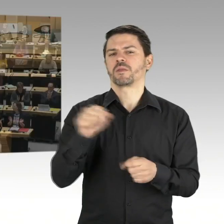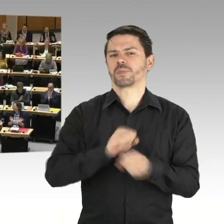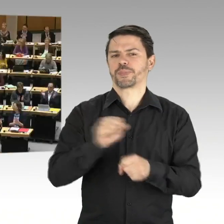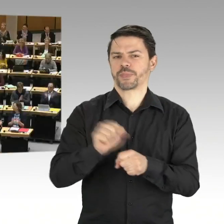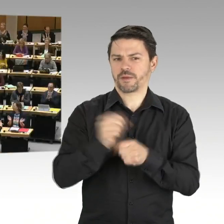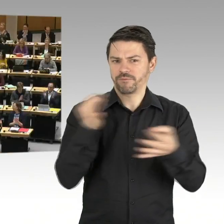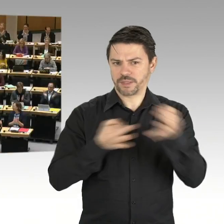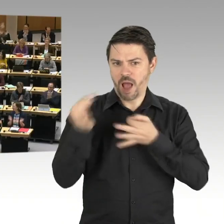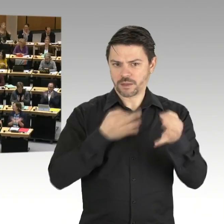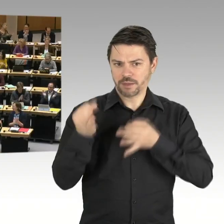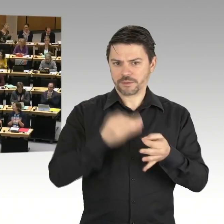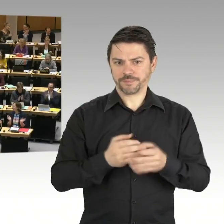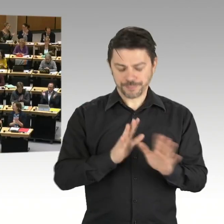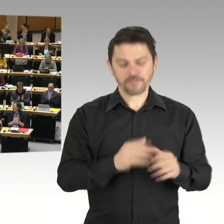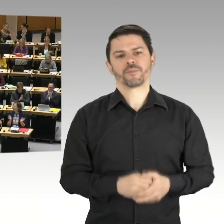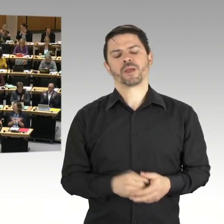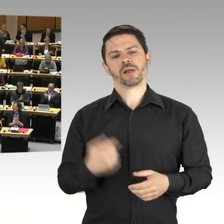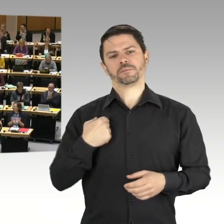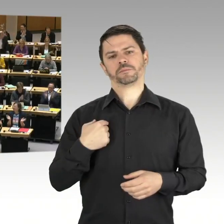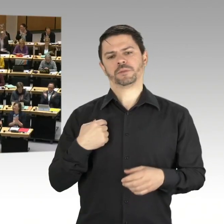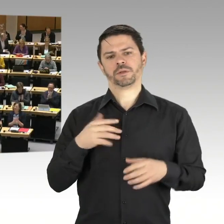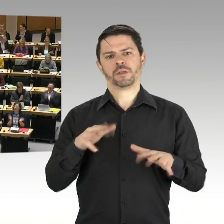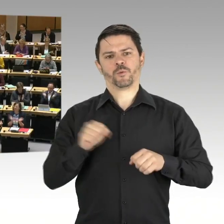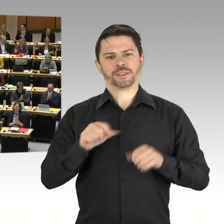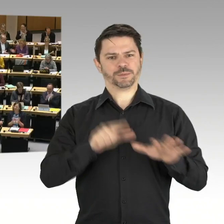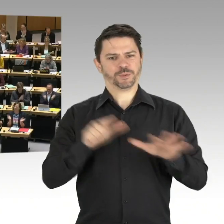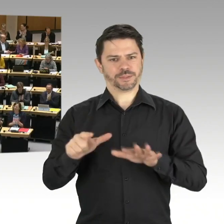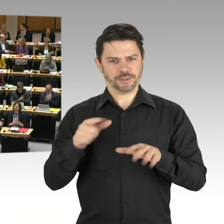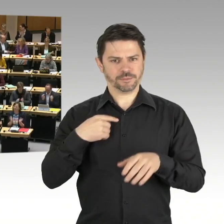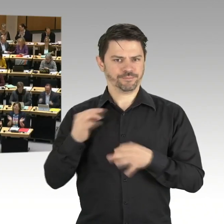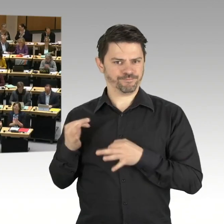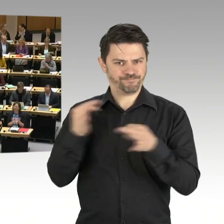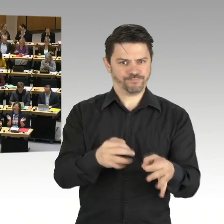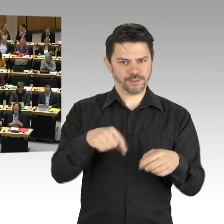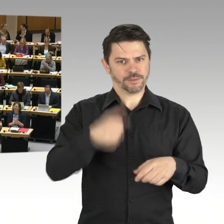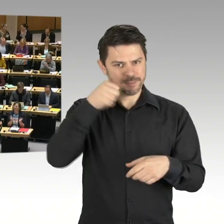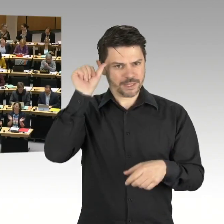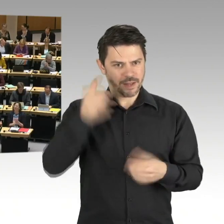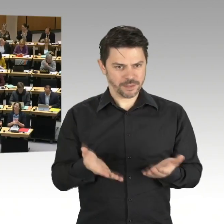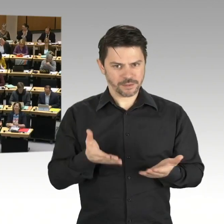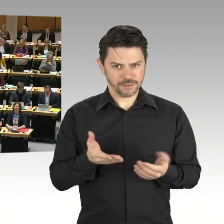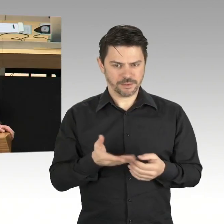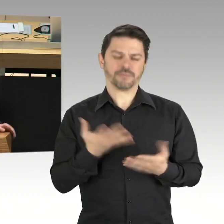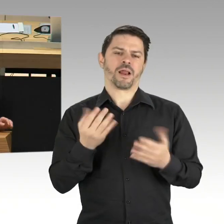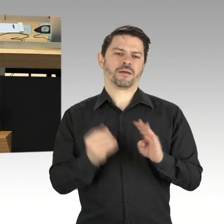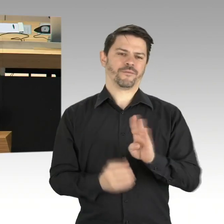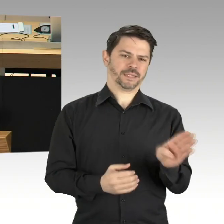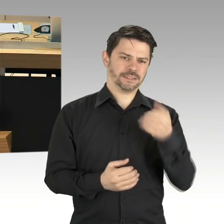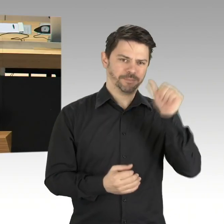Meine Damen und Herren, meine Damen und Herren, die Regulierung,